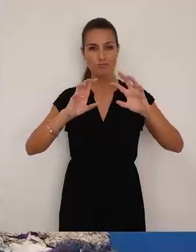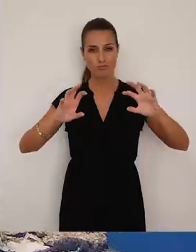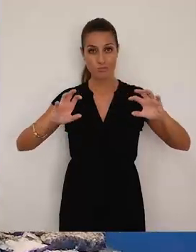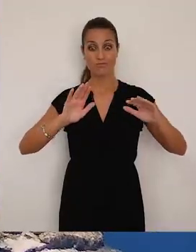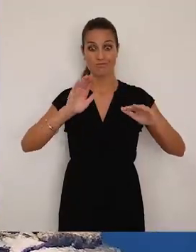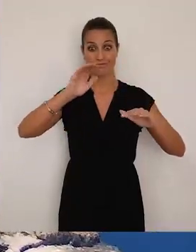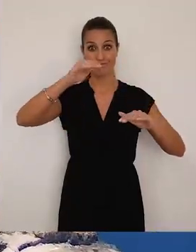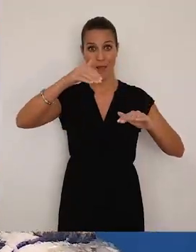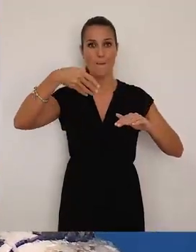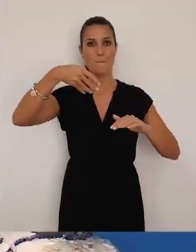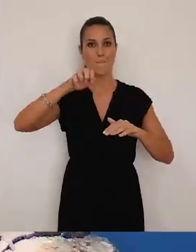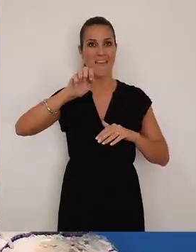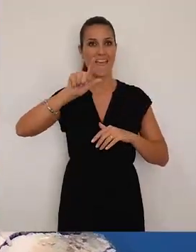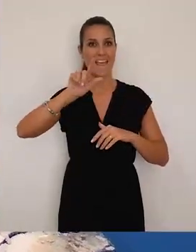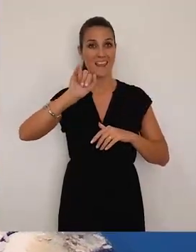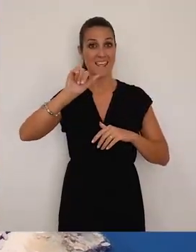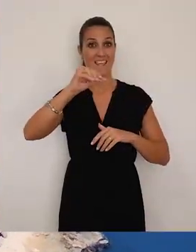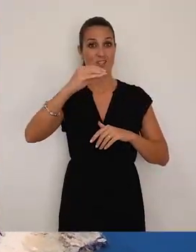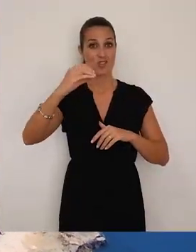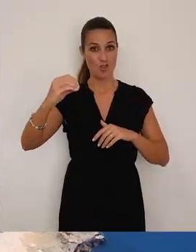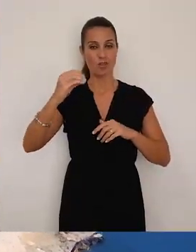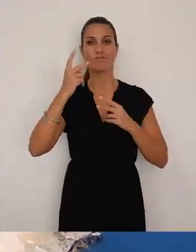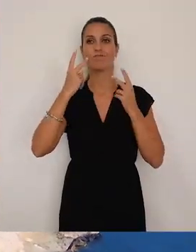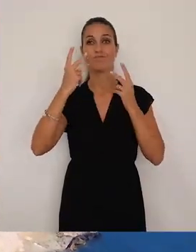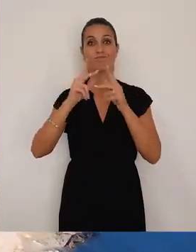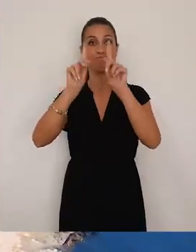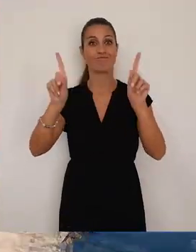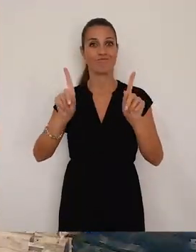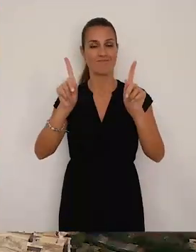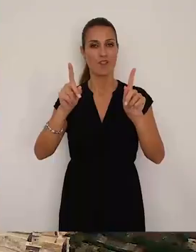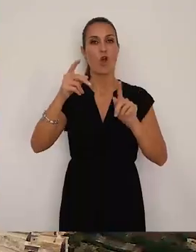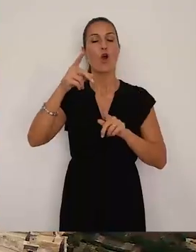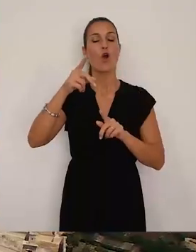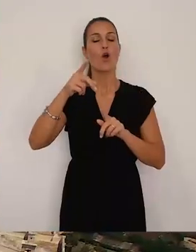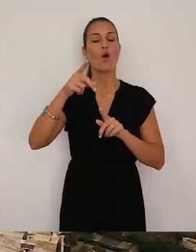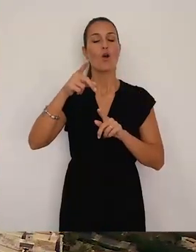promontorio del Méliso e dalla fisionomia della possente basilica pontificia di Santa